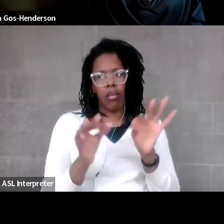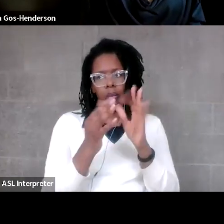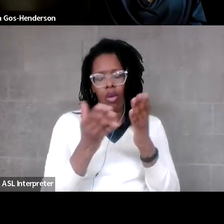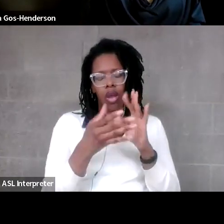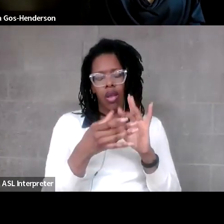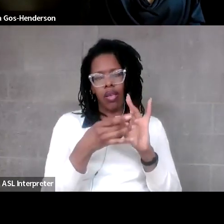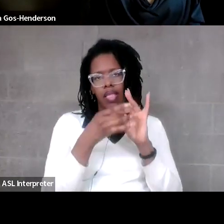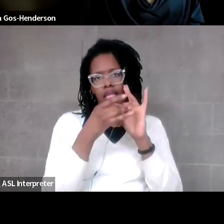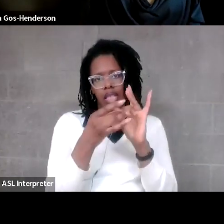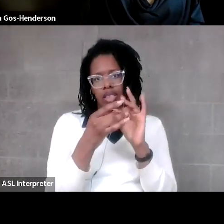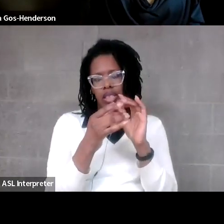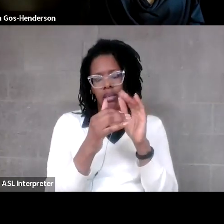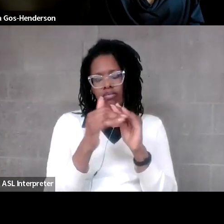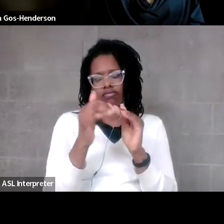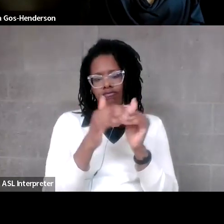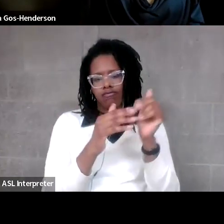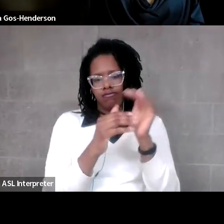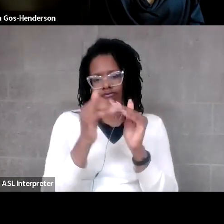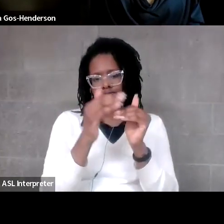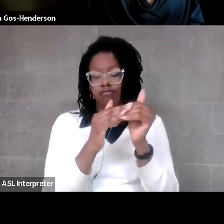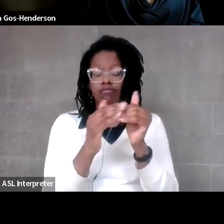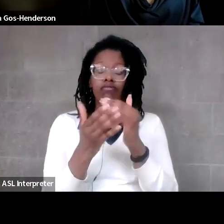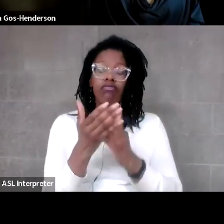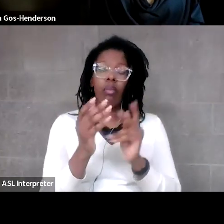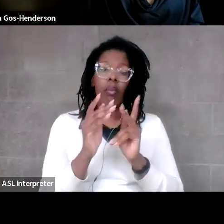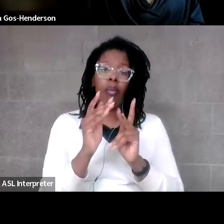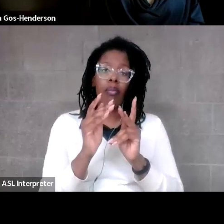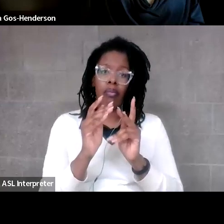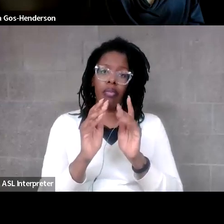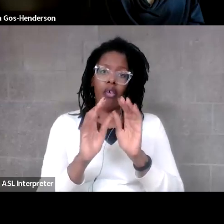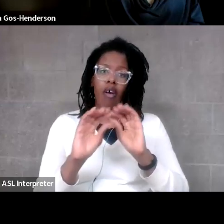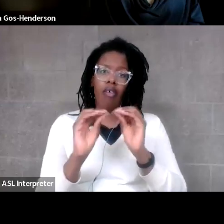Algunas oficinas, tal vez no tengamos a una persona real como punto de contacto,